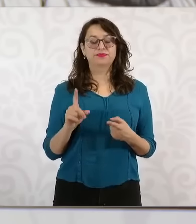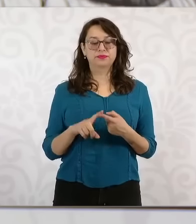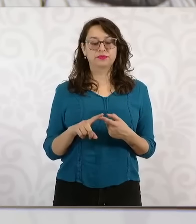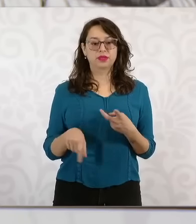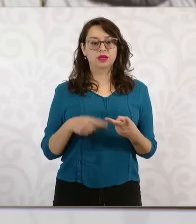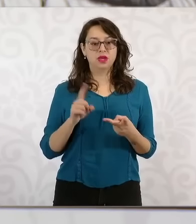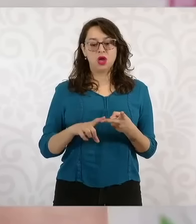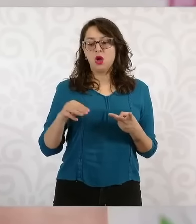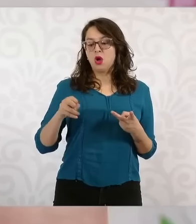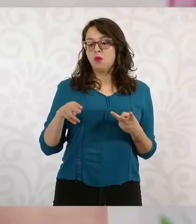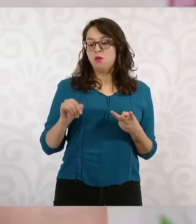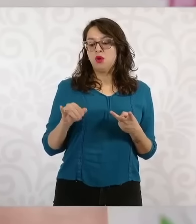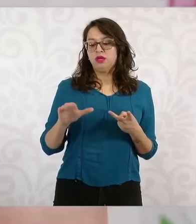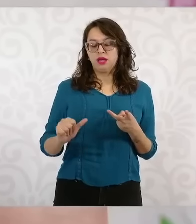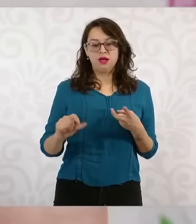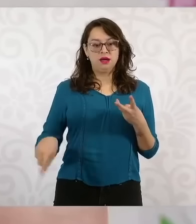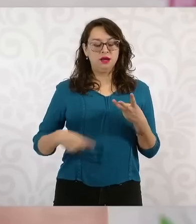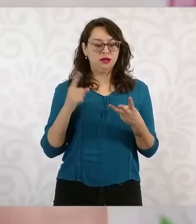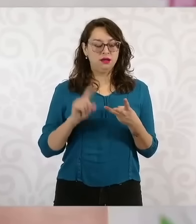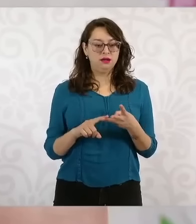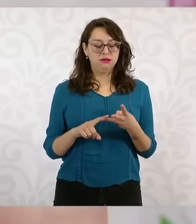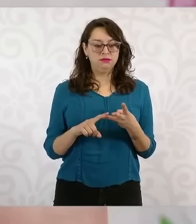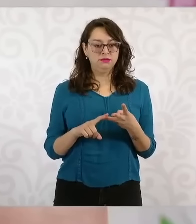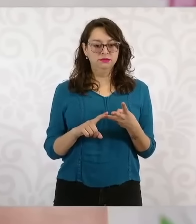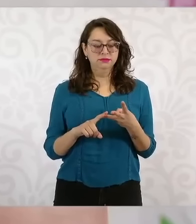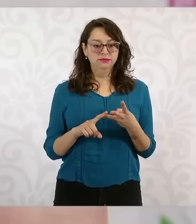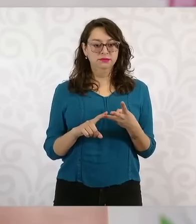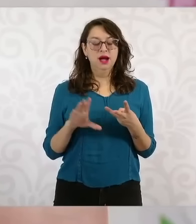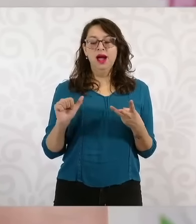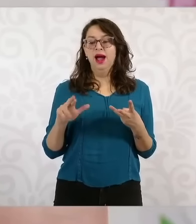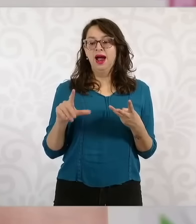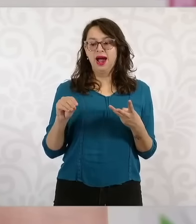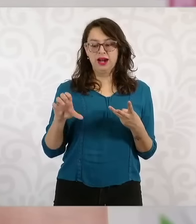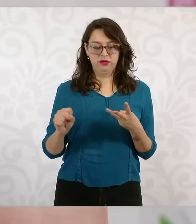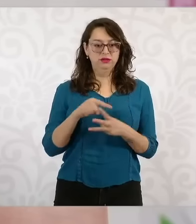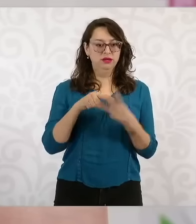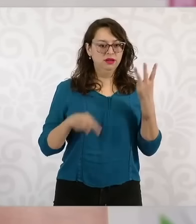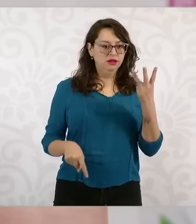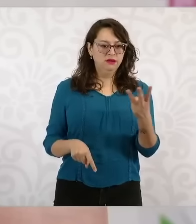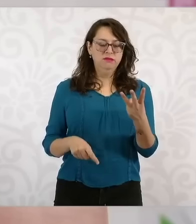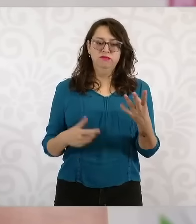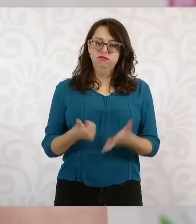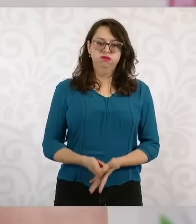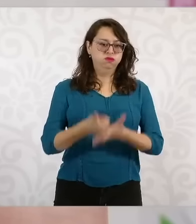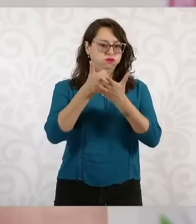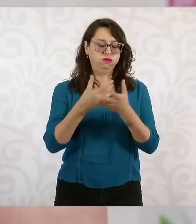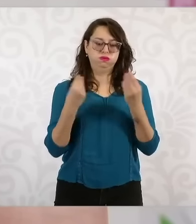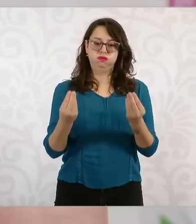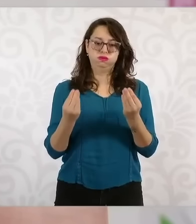de Mónica Fernández y eh Carlos Augusto, que nos ayuda mucho también en la coordinación.